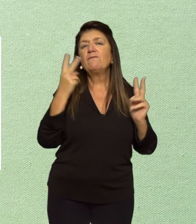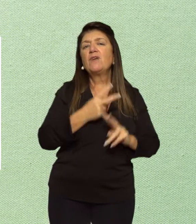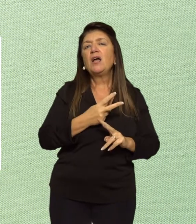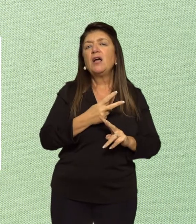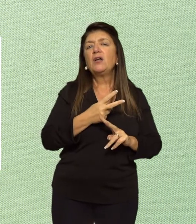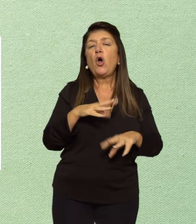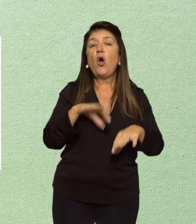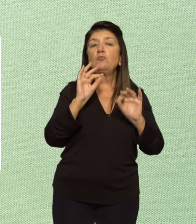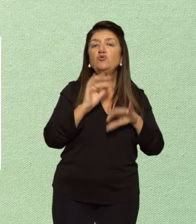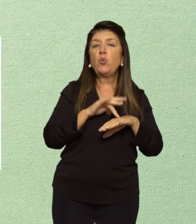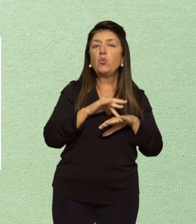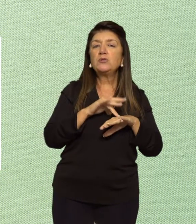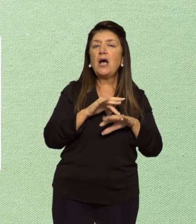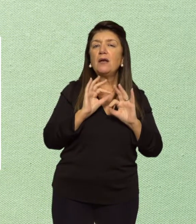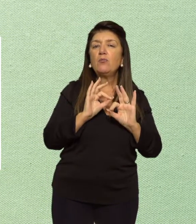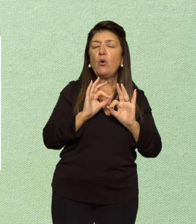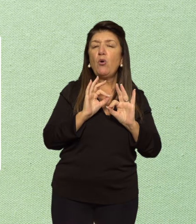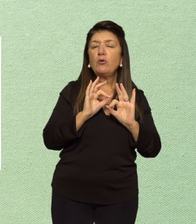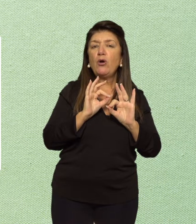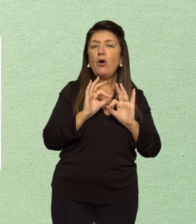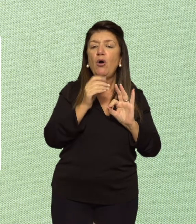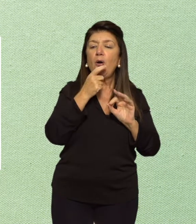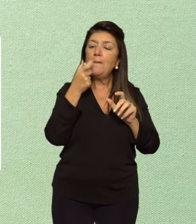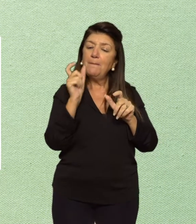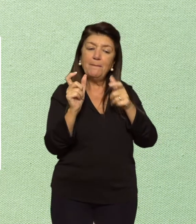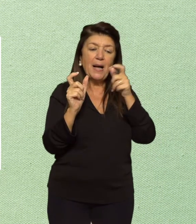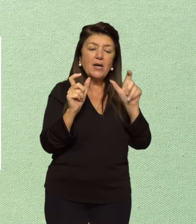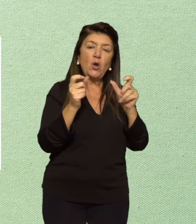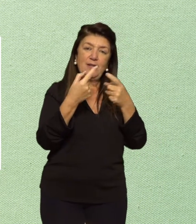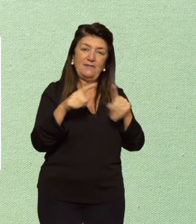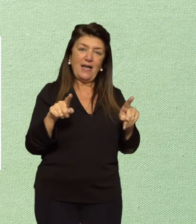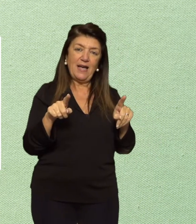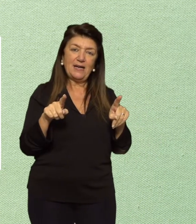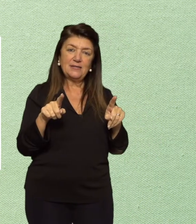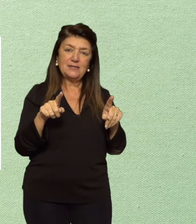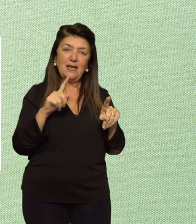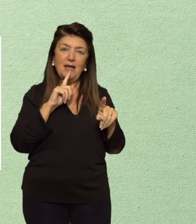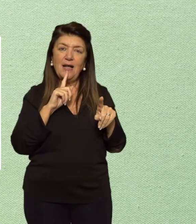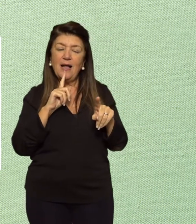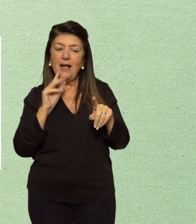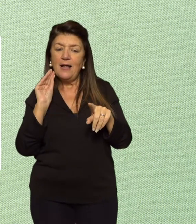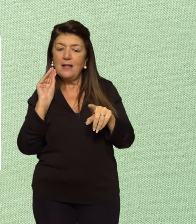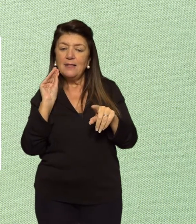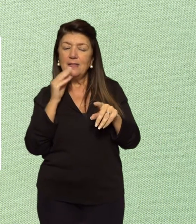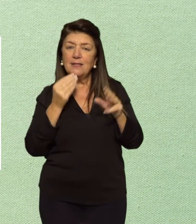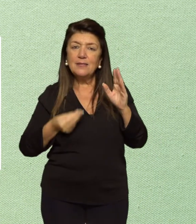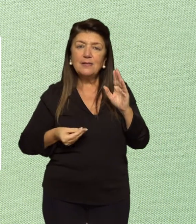proprio come proponevi tu, dei termini differenti - Assolutamente. - A mettere la luce su quel potenziale